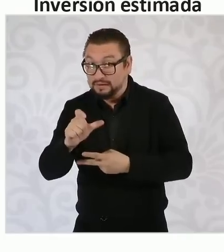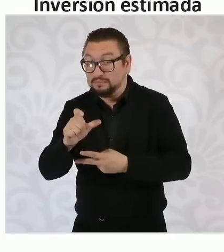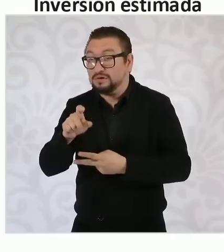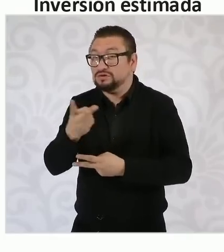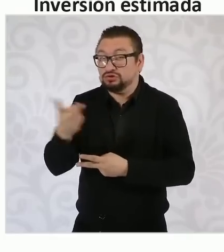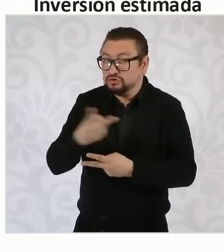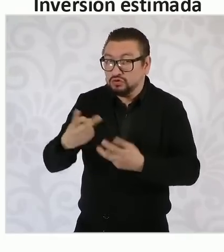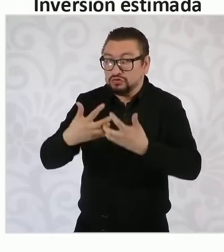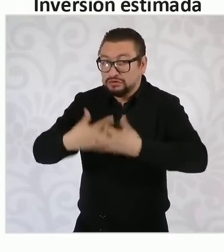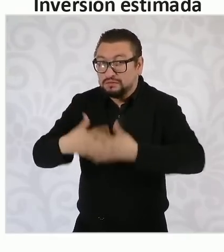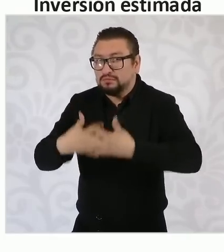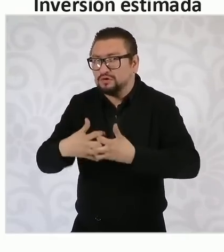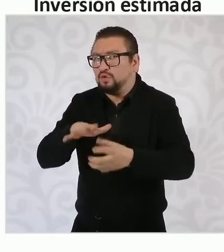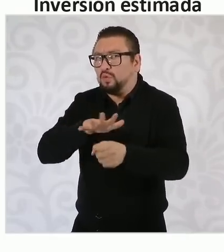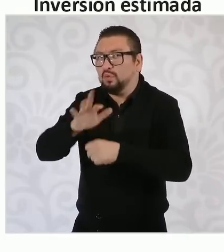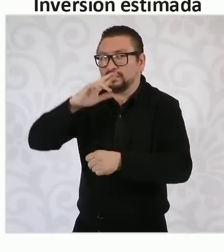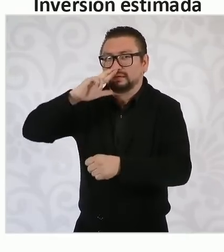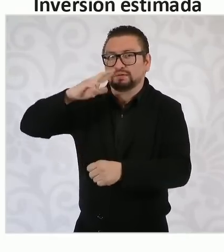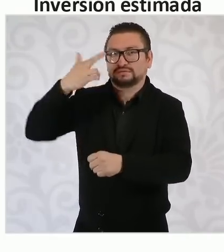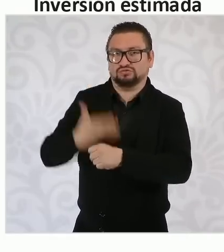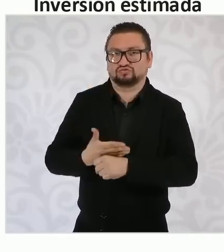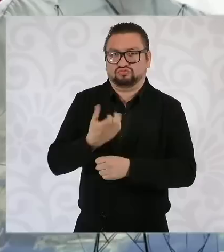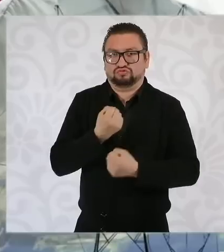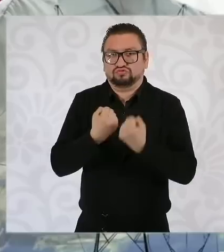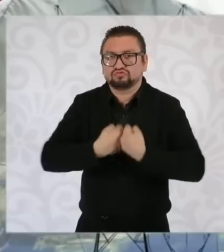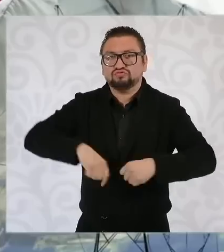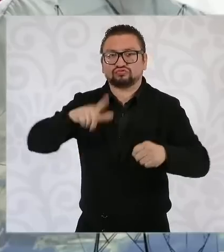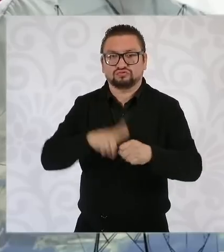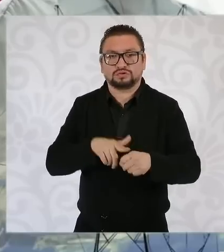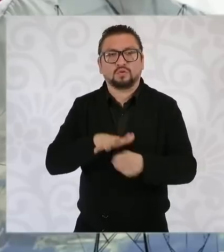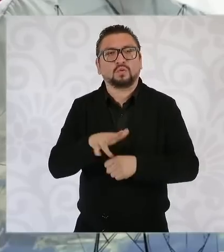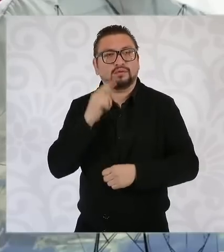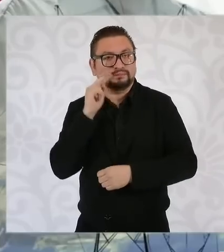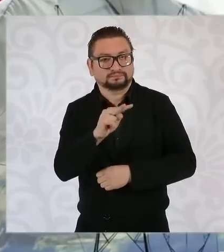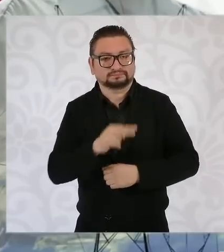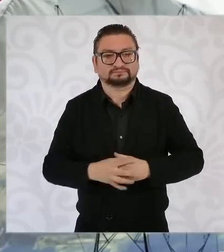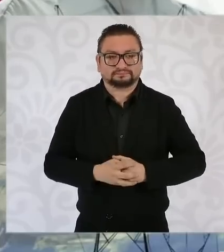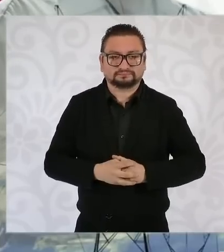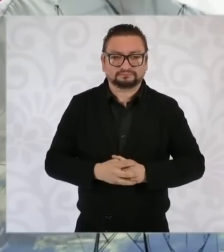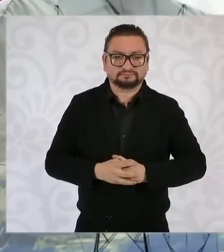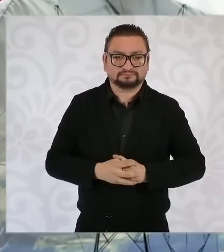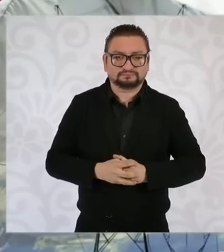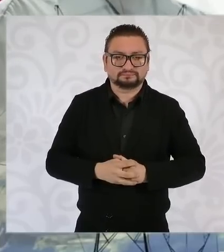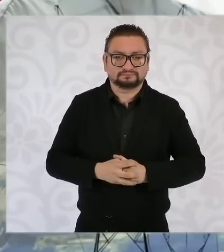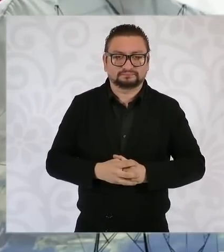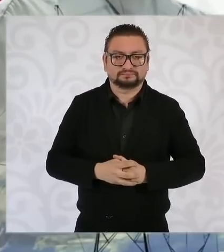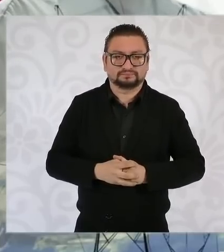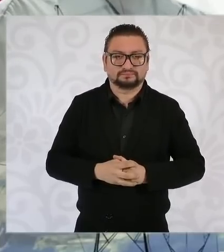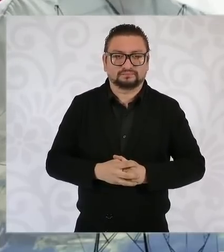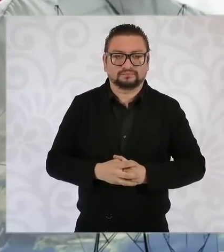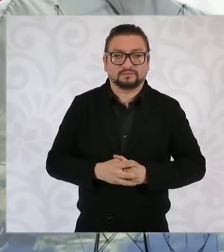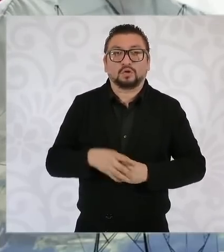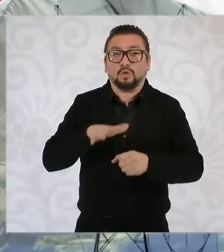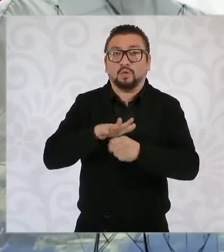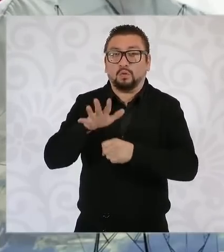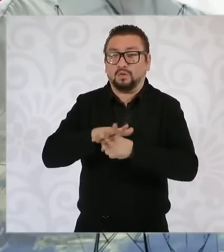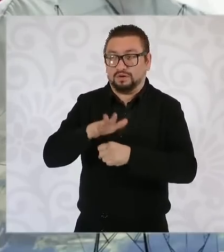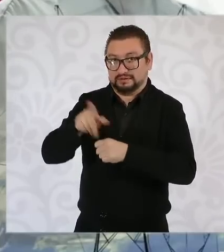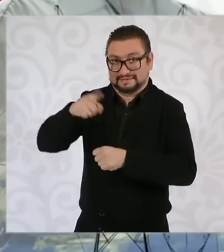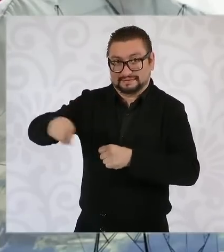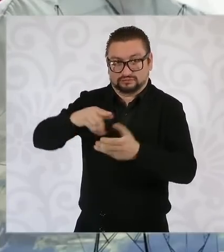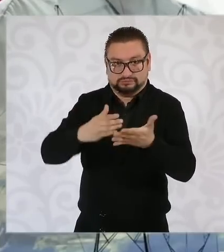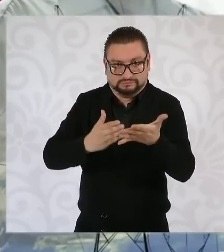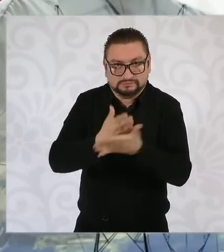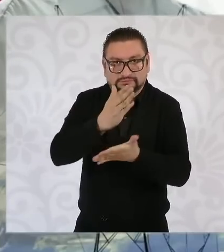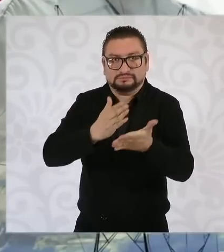con su responsabilidad social Pero también se garantiza la continuidad accesibilidad seguridad